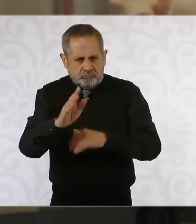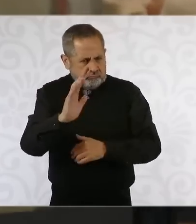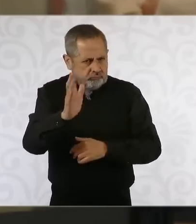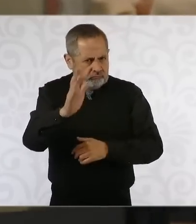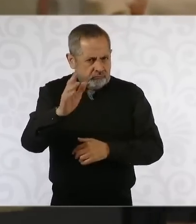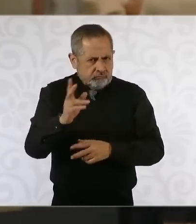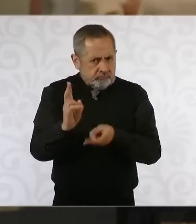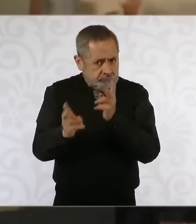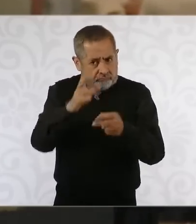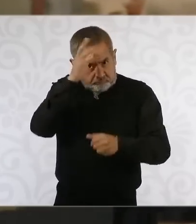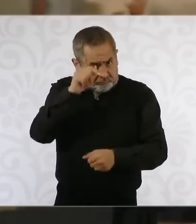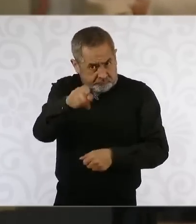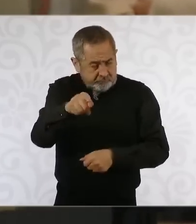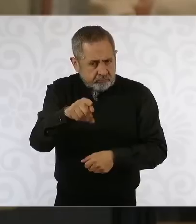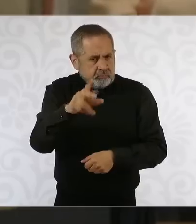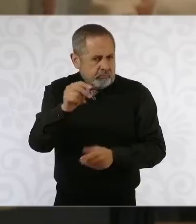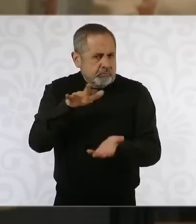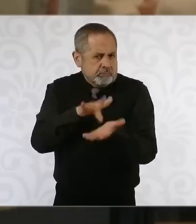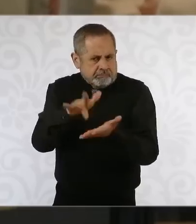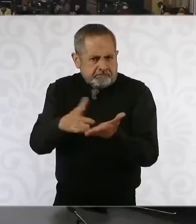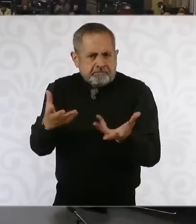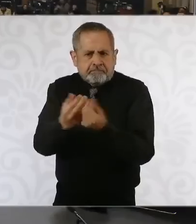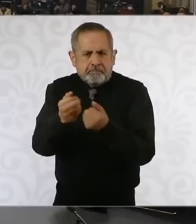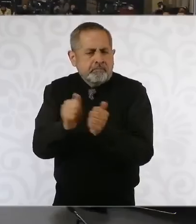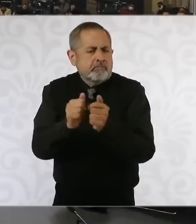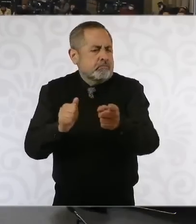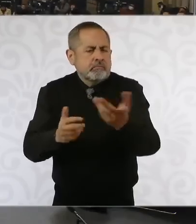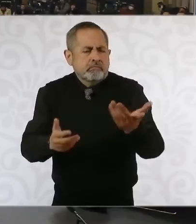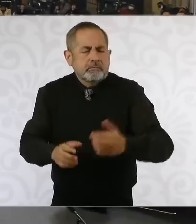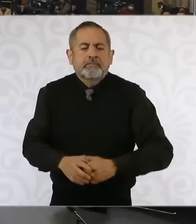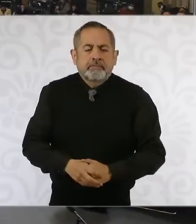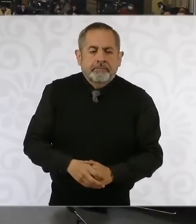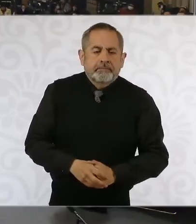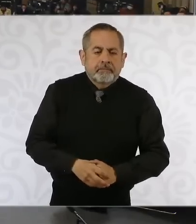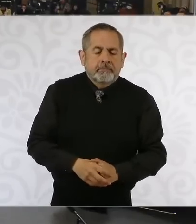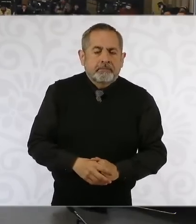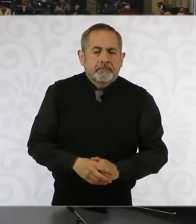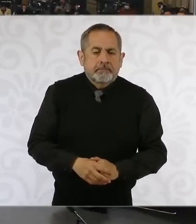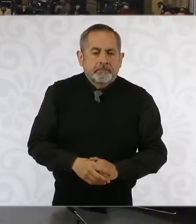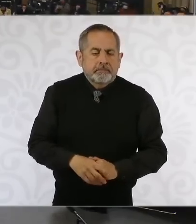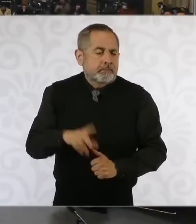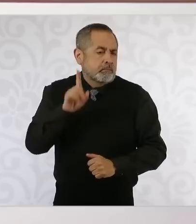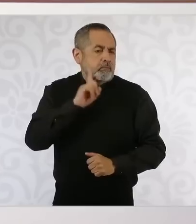del Gobierno Federal también sería mi pregunta la secretaria de gobernación estado reuniéndose con